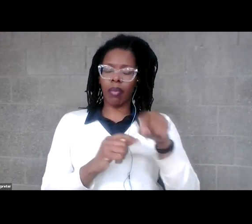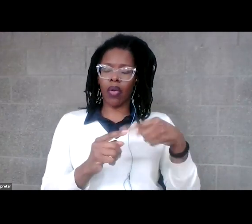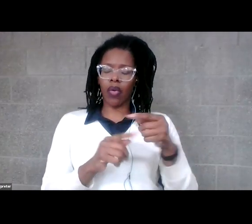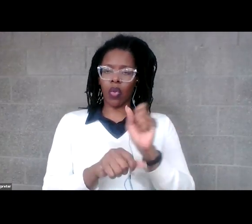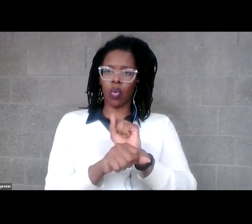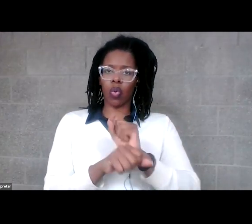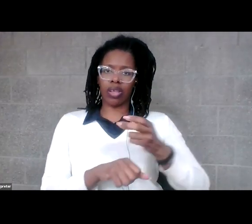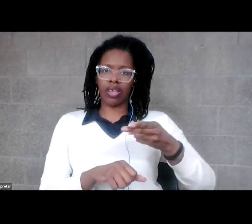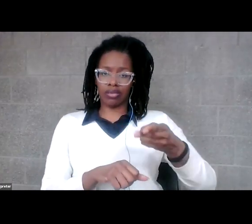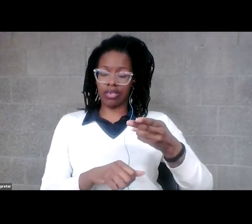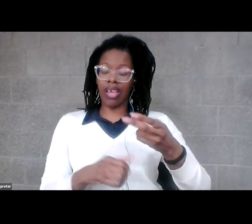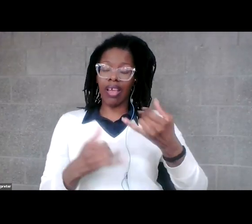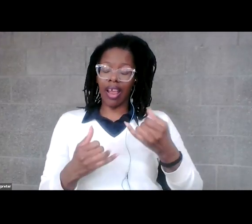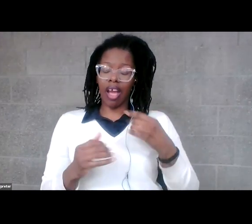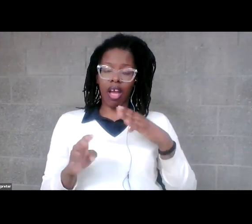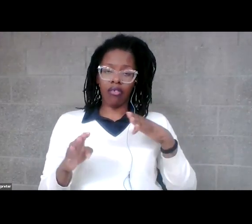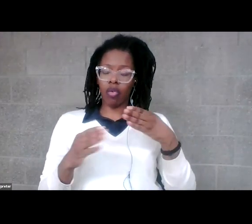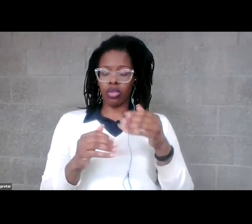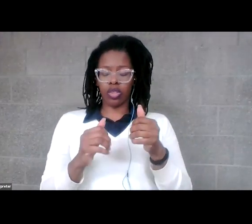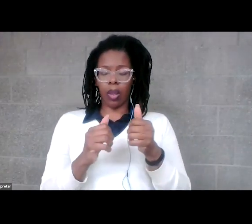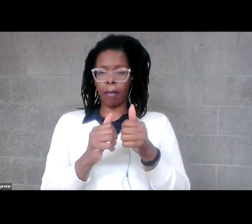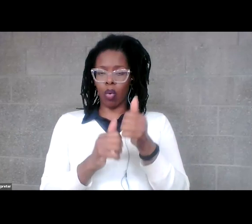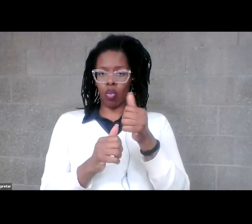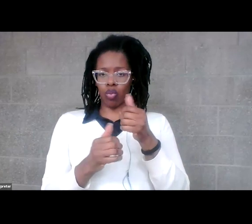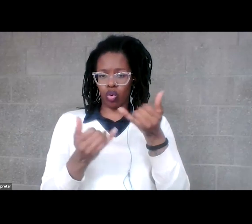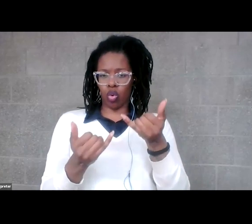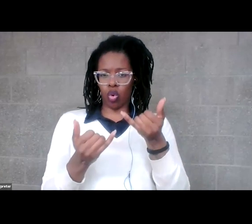en los detalles más actuales y relevantes sobre su trabajo pasado.